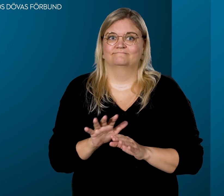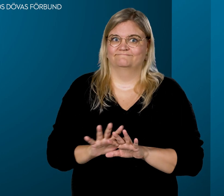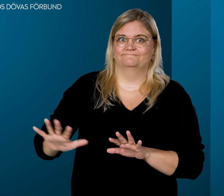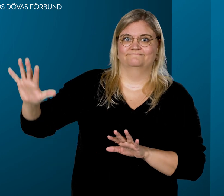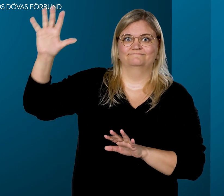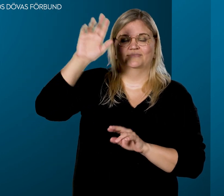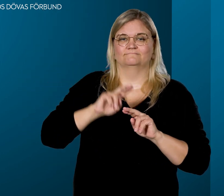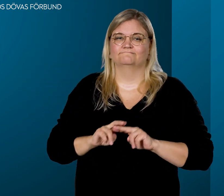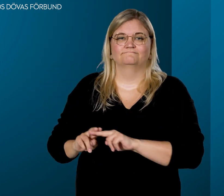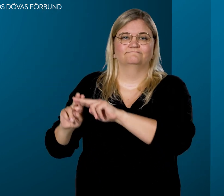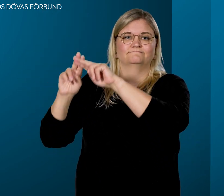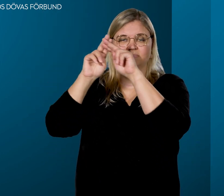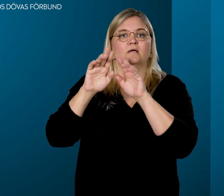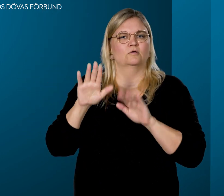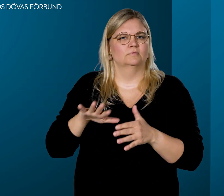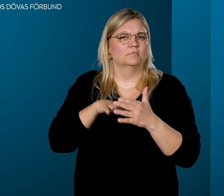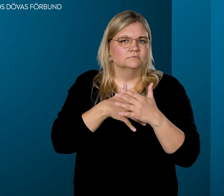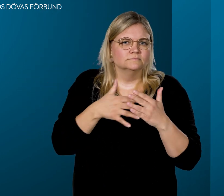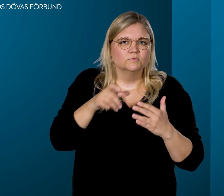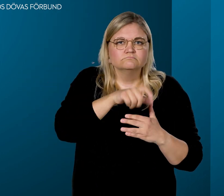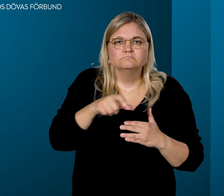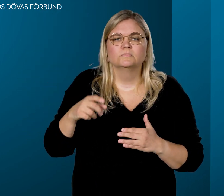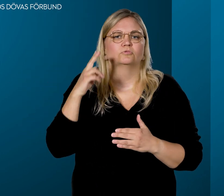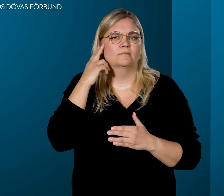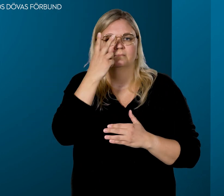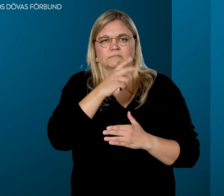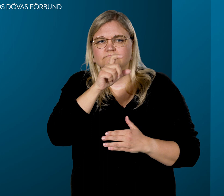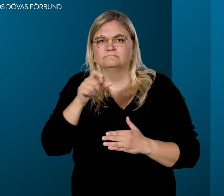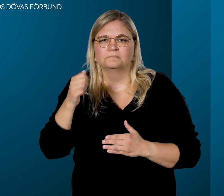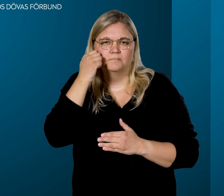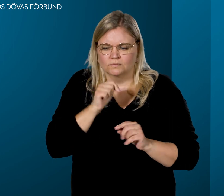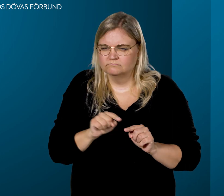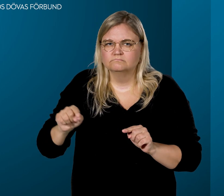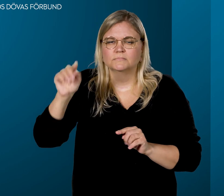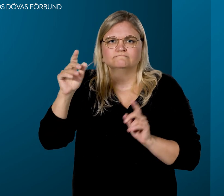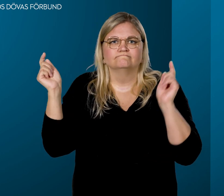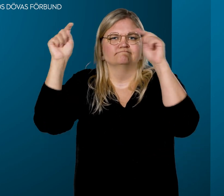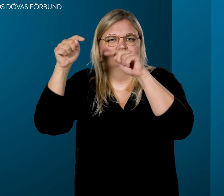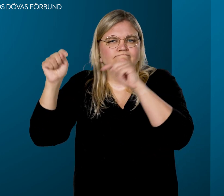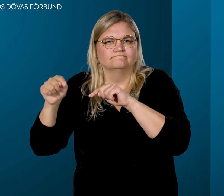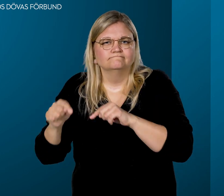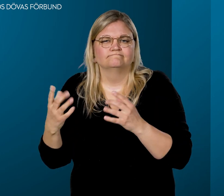Under turnén fördes samtal med teckenspråkiga och dövblinda personer - som är bosatta i de aktuella välfärdsområdena -